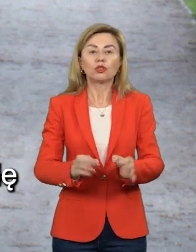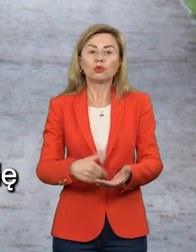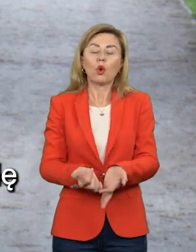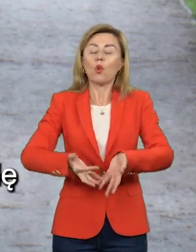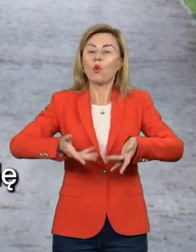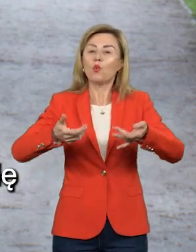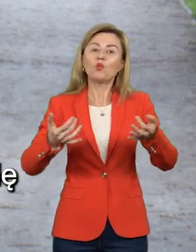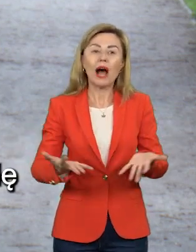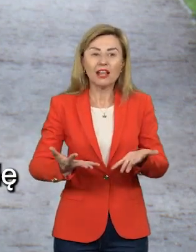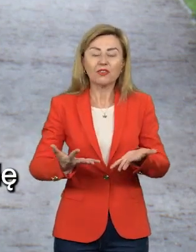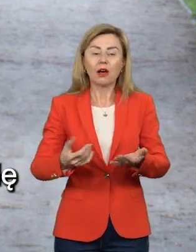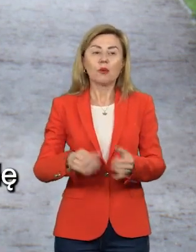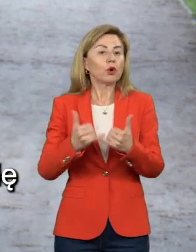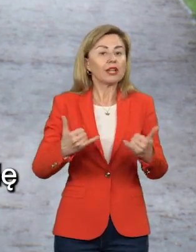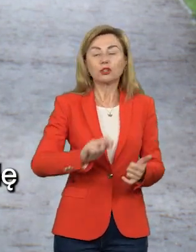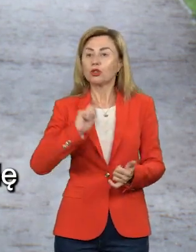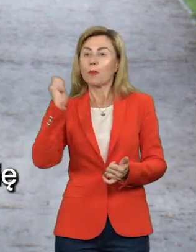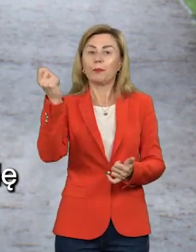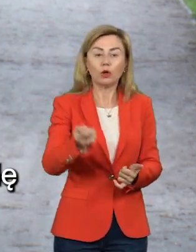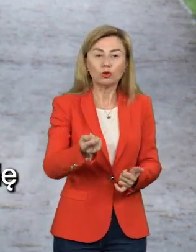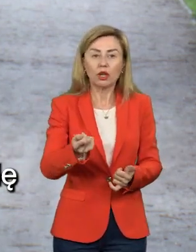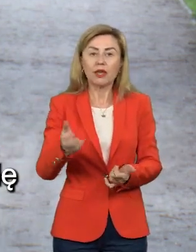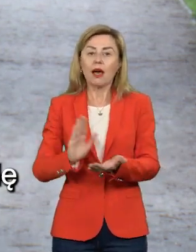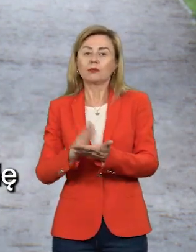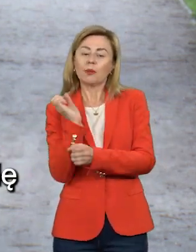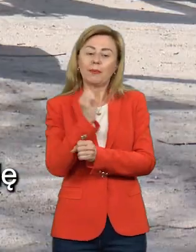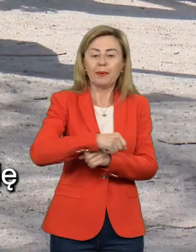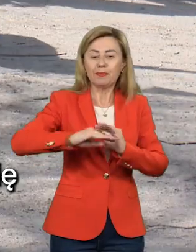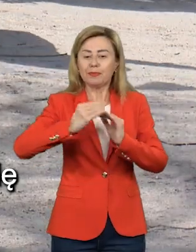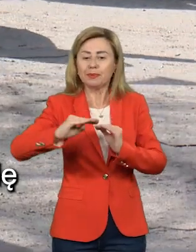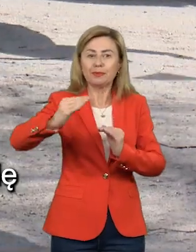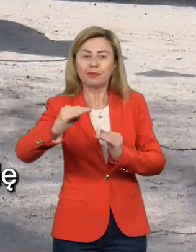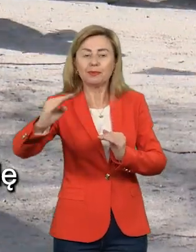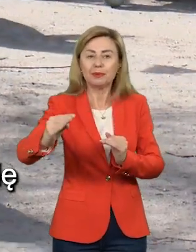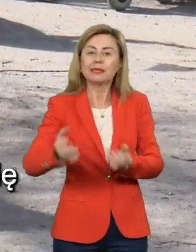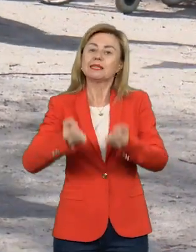bo podróżować to jest jedna rzecz, a przemieszczanie się w górach to jest druga rzecz - jest bardzo cieżko.